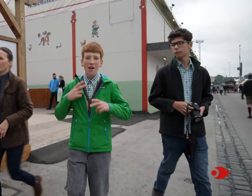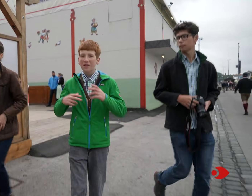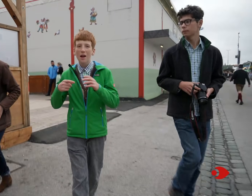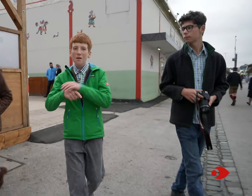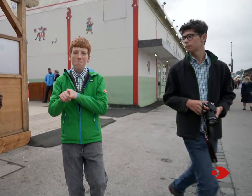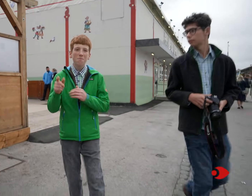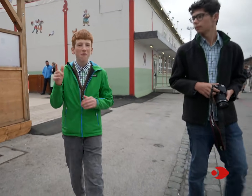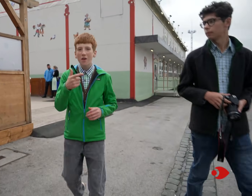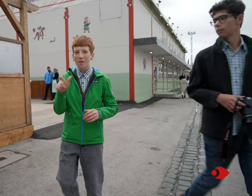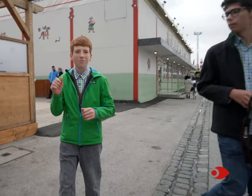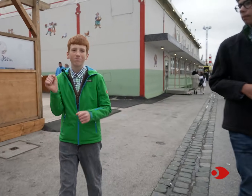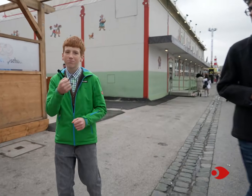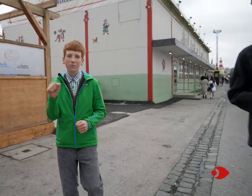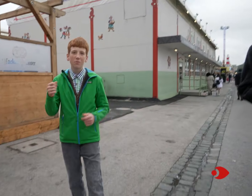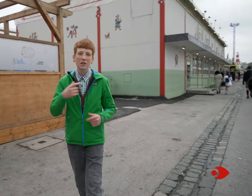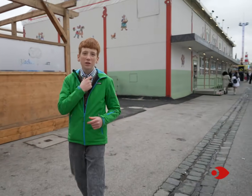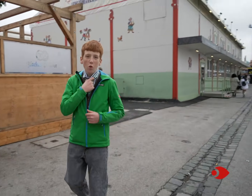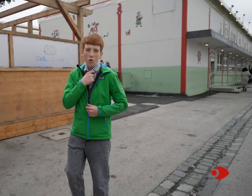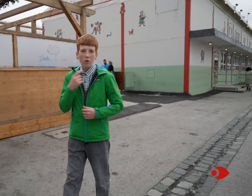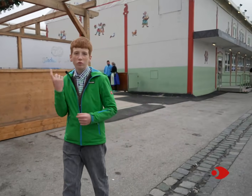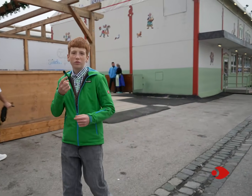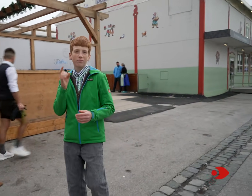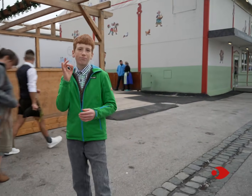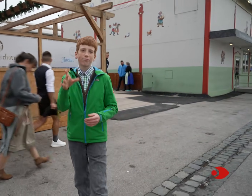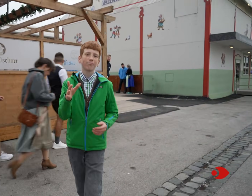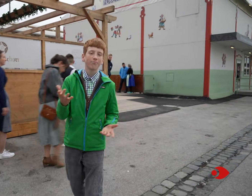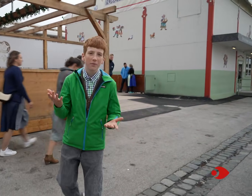Leider dürfen wir im Zelt nicht drehen. Die Security hat uns gerade rausgeworfen.